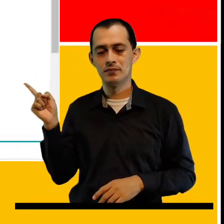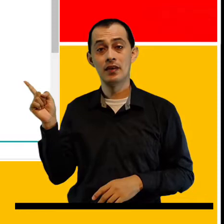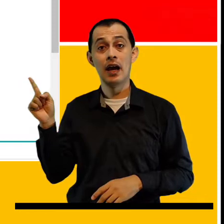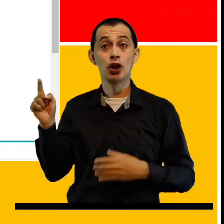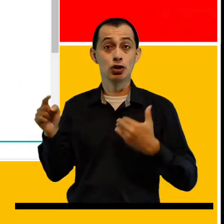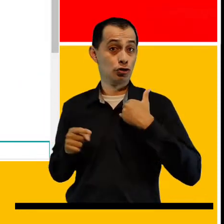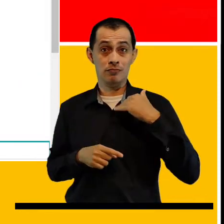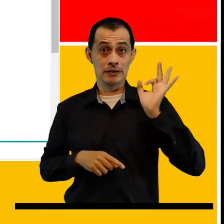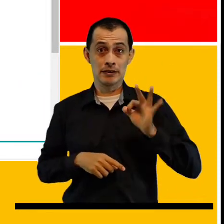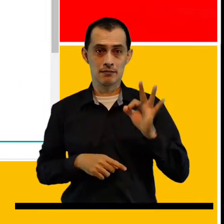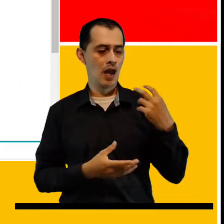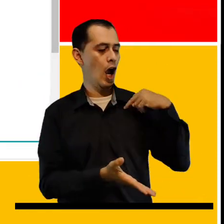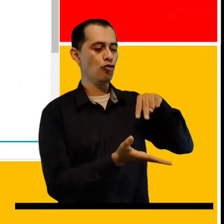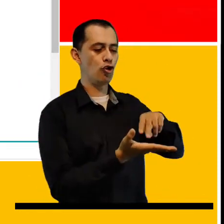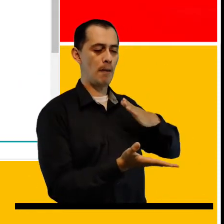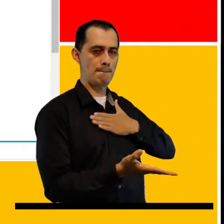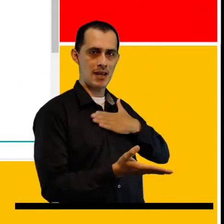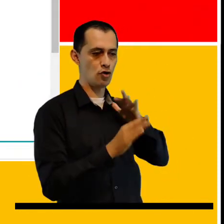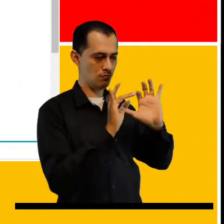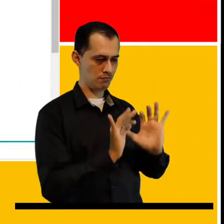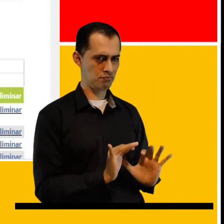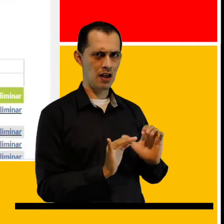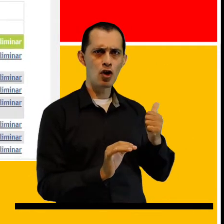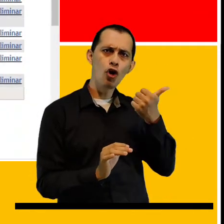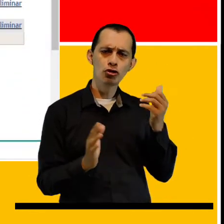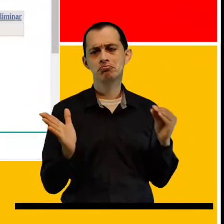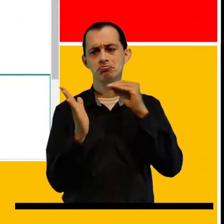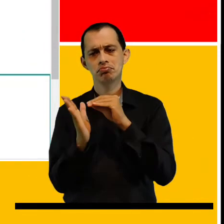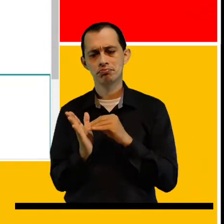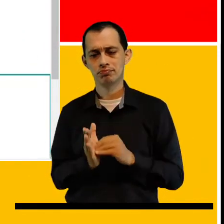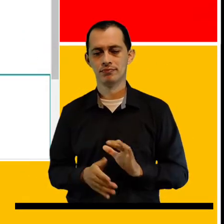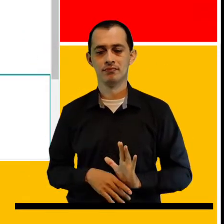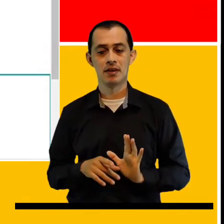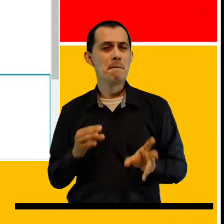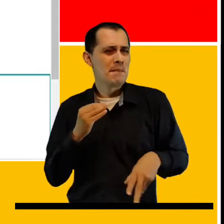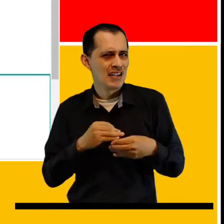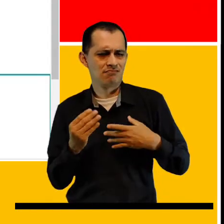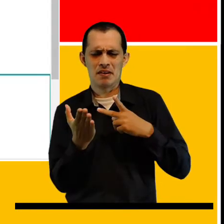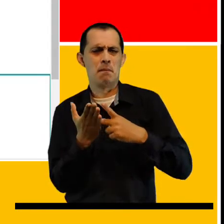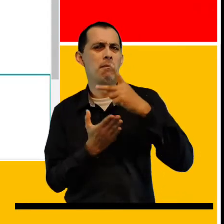sido desglosado en las categorías anteriores. En los productos se representan los proyectos